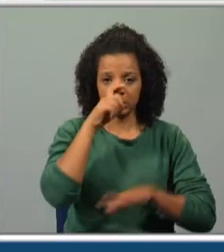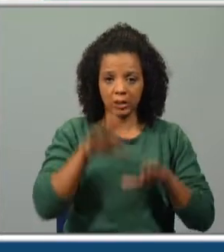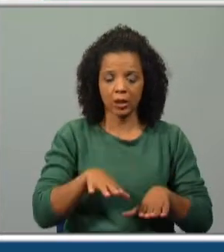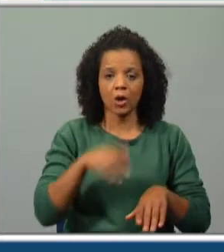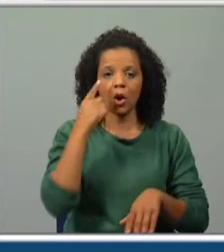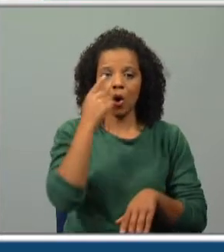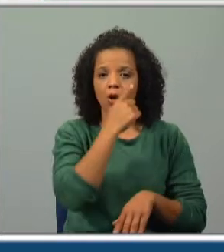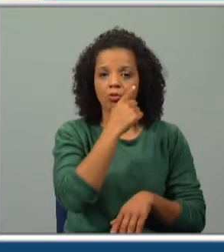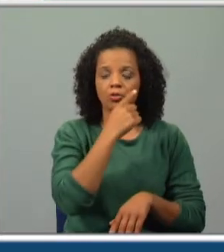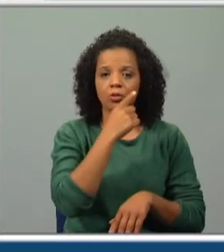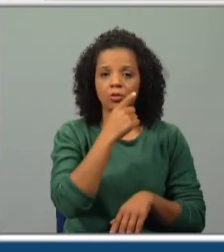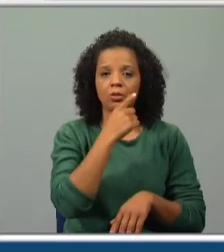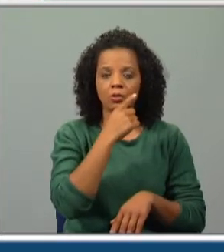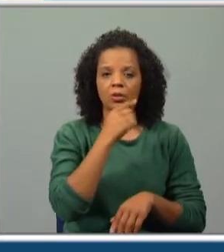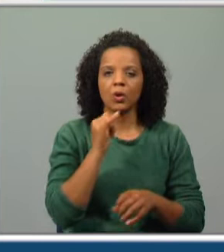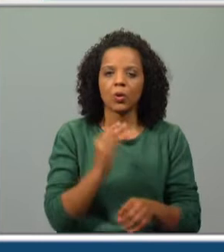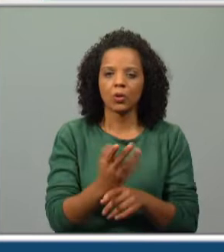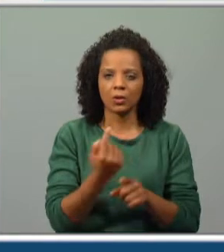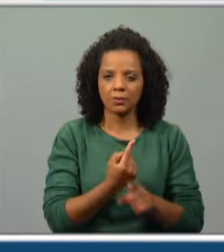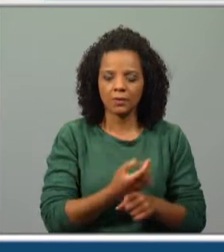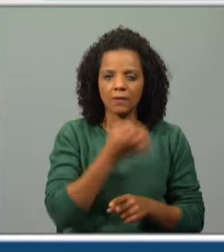olhos brilhantes ouve no conto uma outra referência ao brilho dos olhos 明亮的眼睛在故事中聽到另一個提到眼睛的光芒